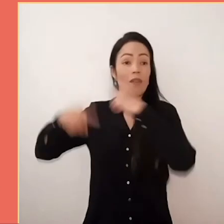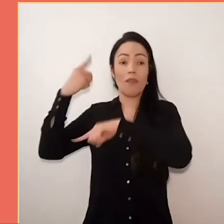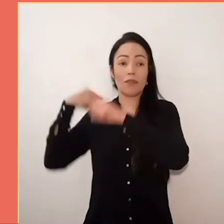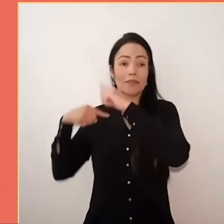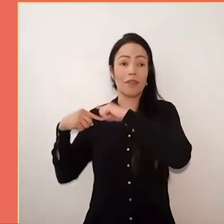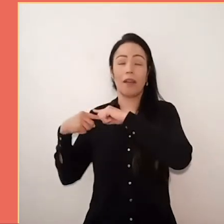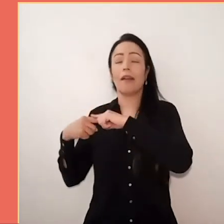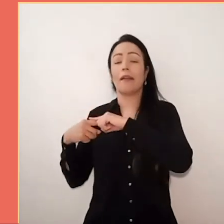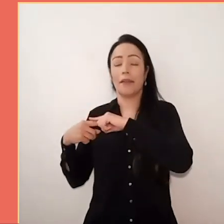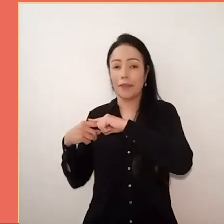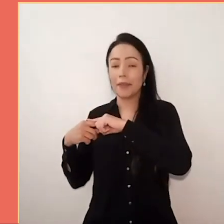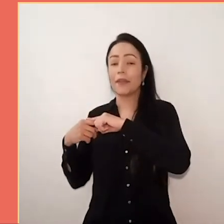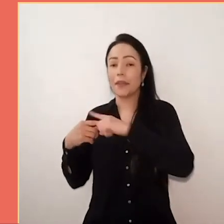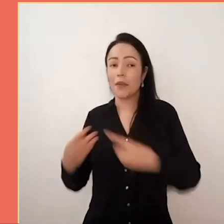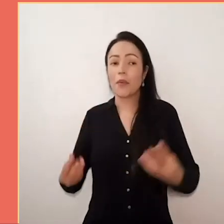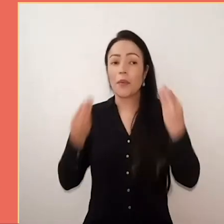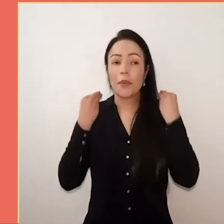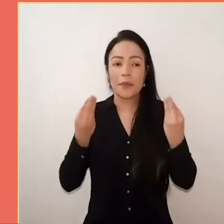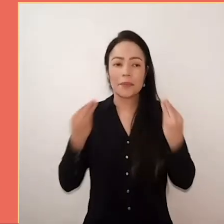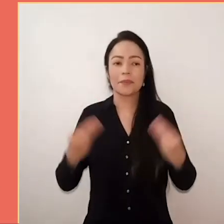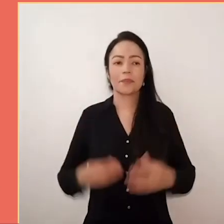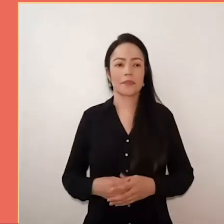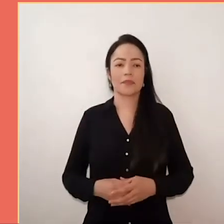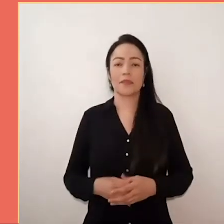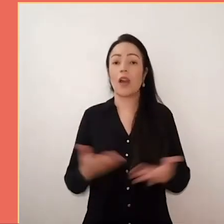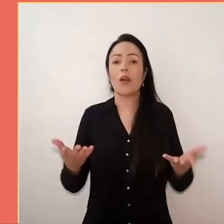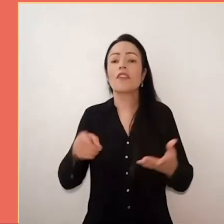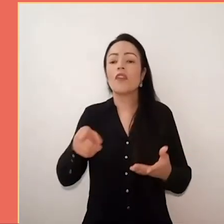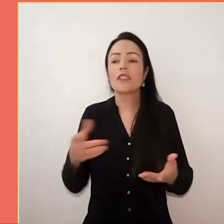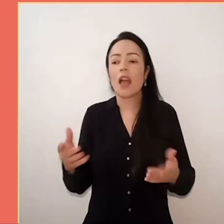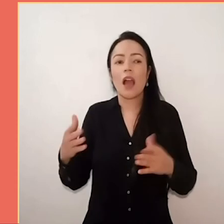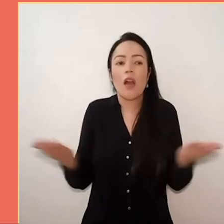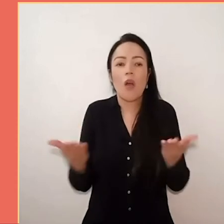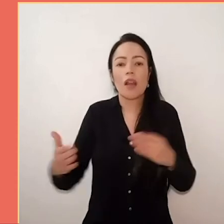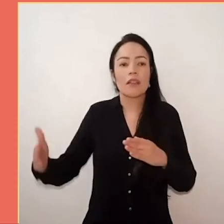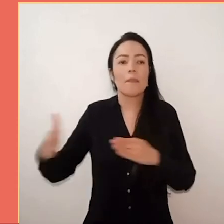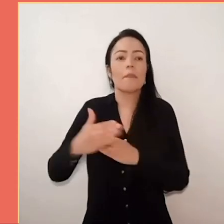Agora como que você impede isso? Como que você impede que essas coisas aconteçam?